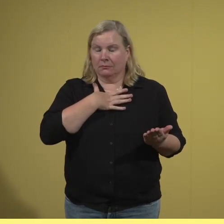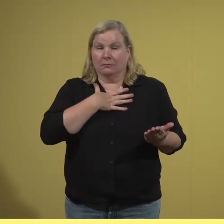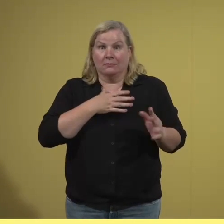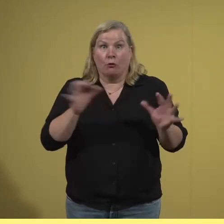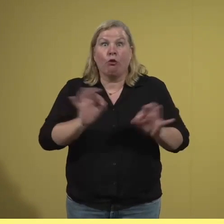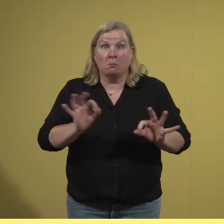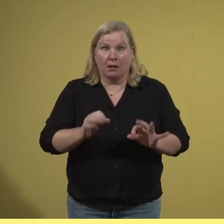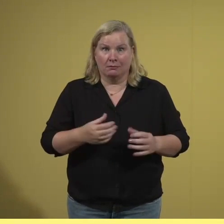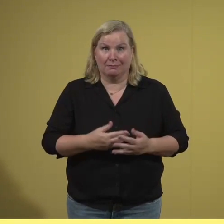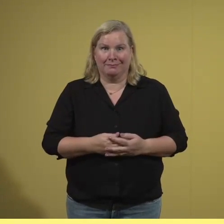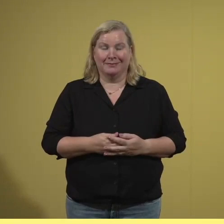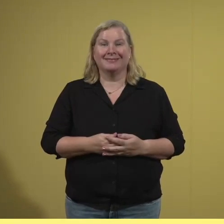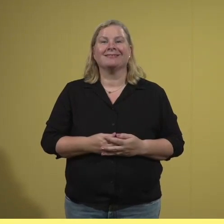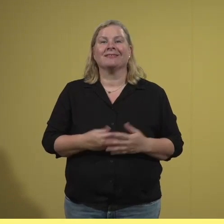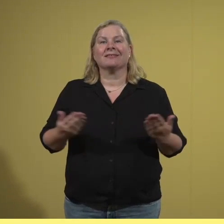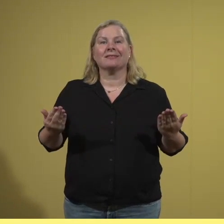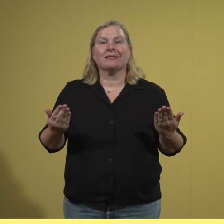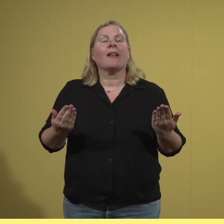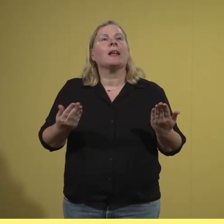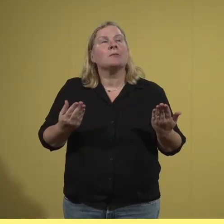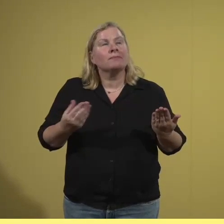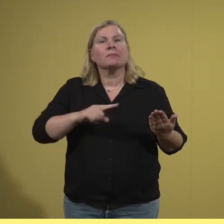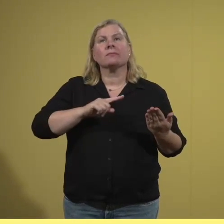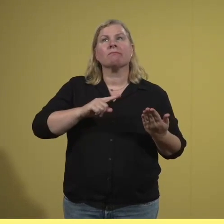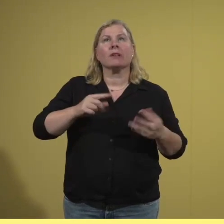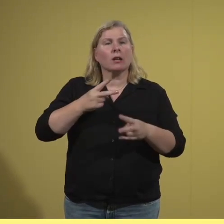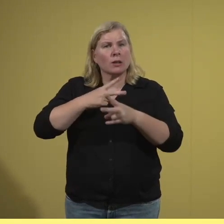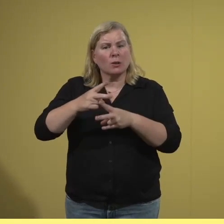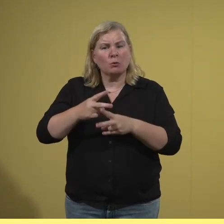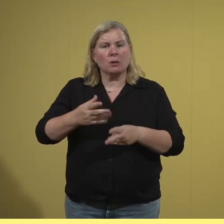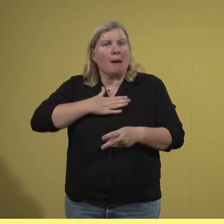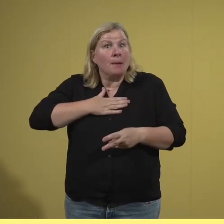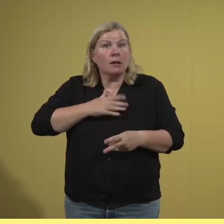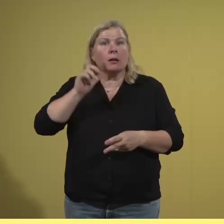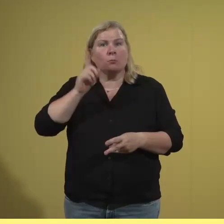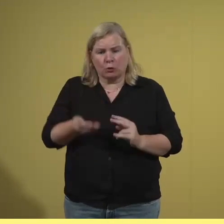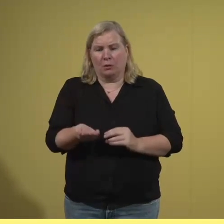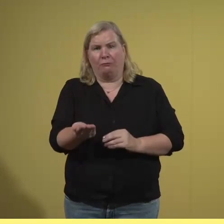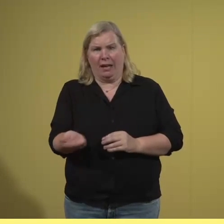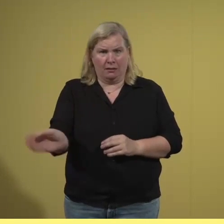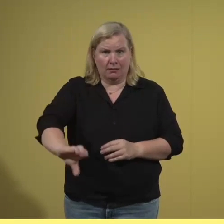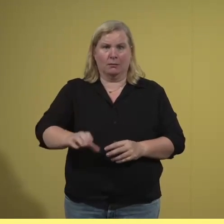Das finde ich ganz schrecklich. Ein bisschen - bei mir muss eigentlich Gemüse immer kurz die Pfanne gesehen haben.